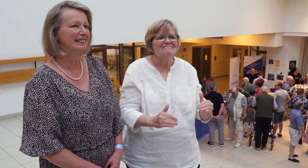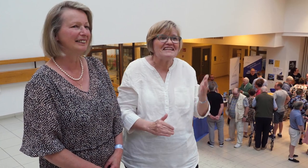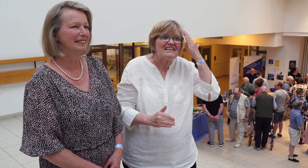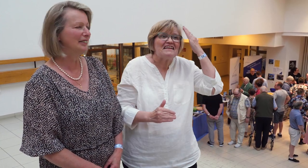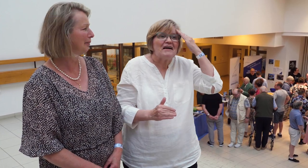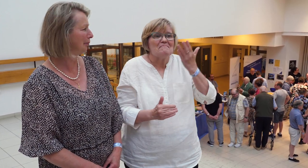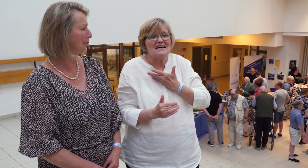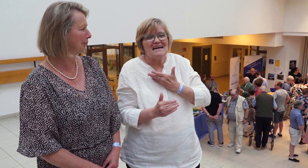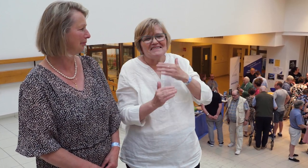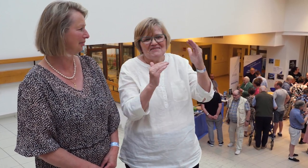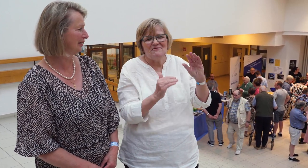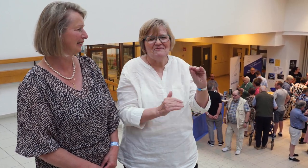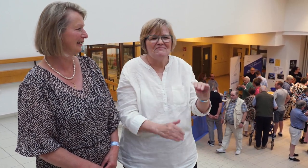mutta suurimpaan osaan kylläkin.